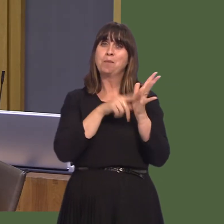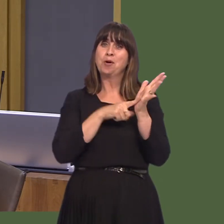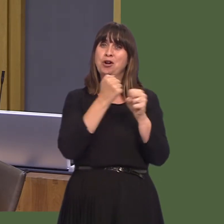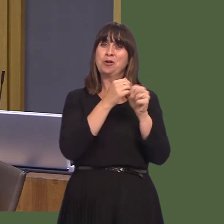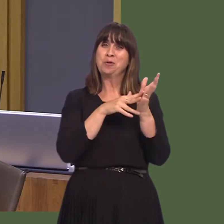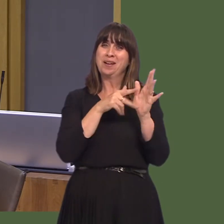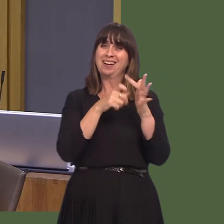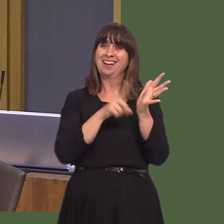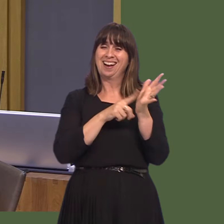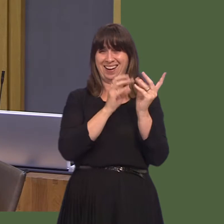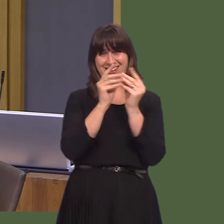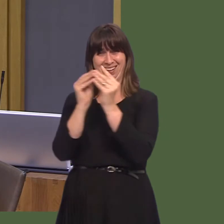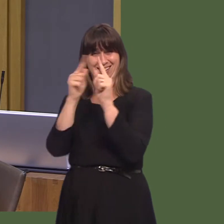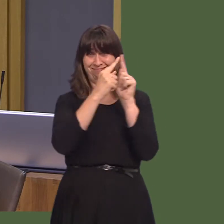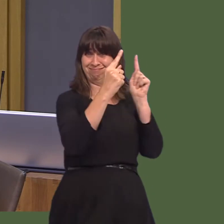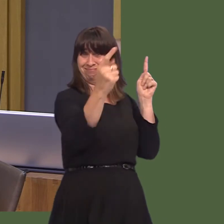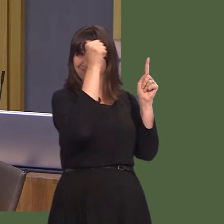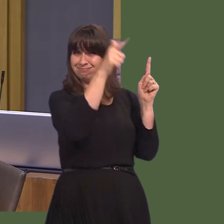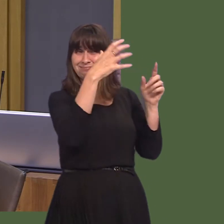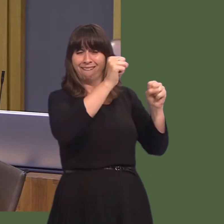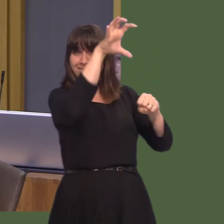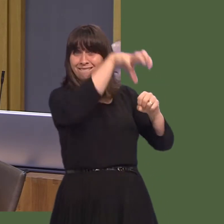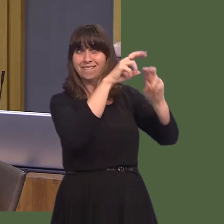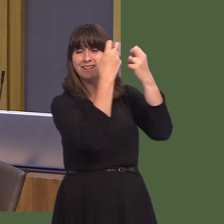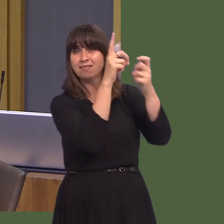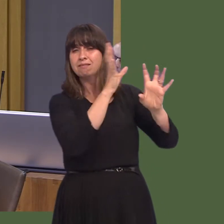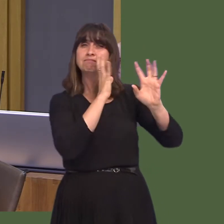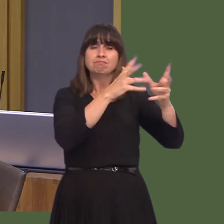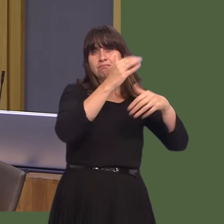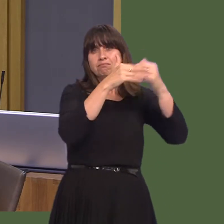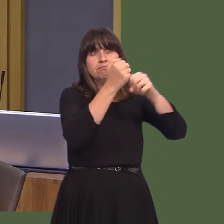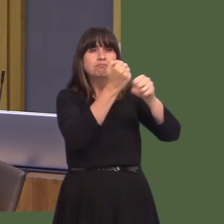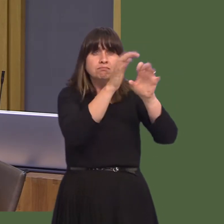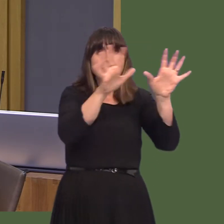Mae yna sawl cynllun eisoes yn gweithredu i ddathlu ein treftadaeth ddiwydiannol a thrafnidiaethórwyín